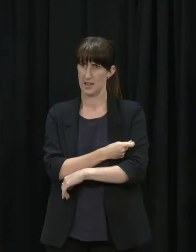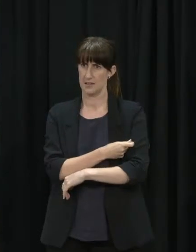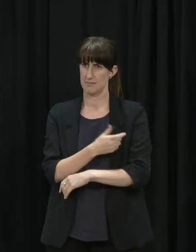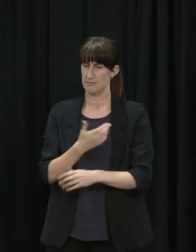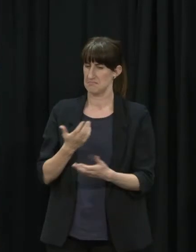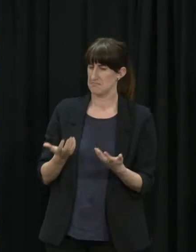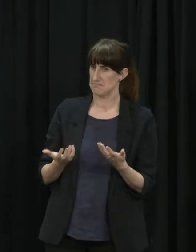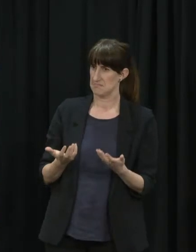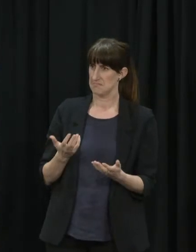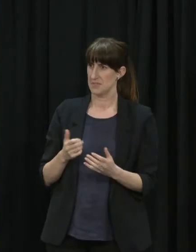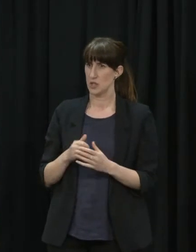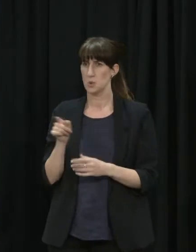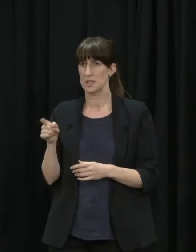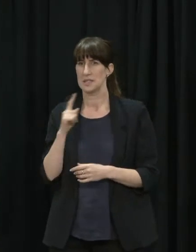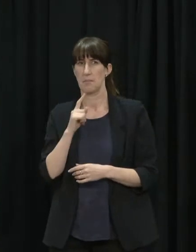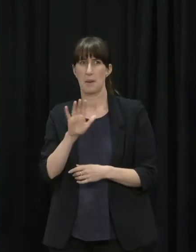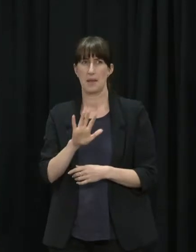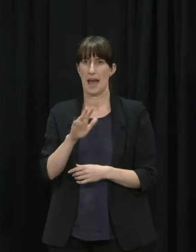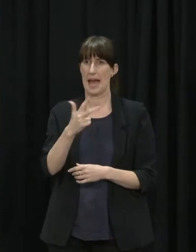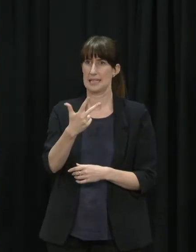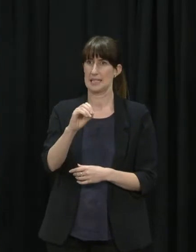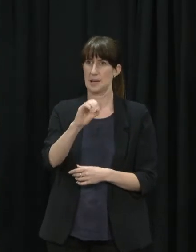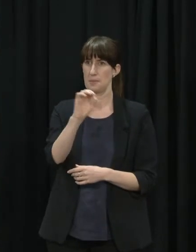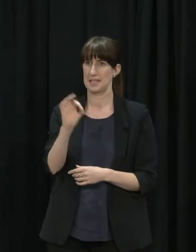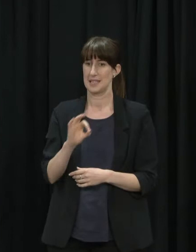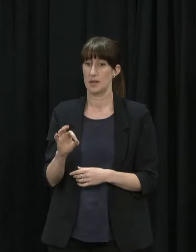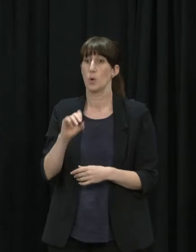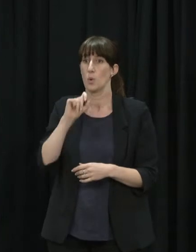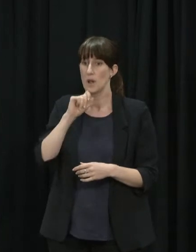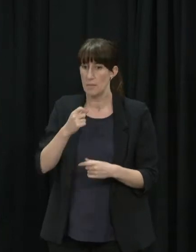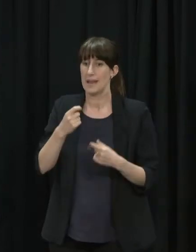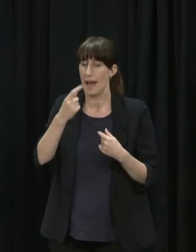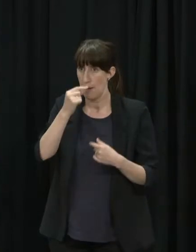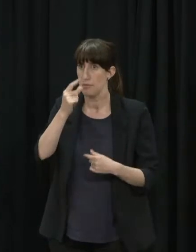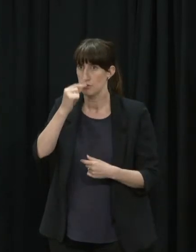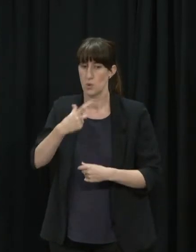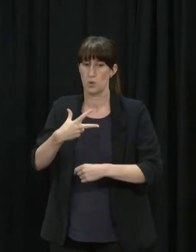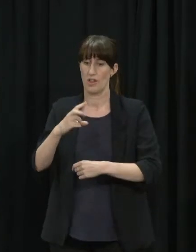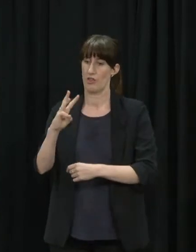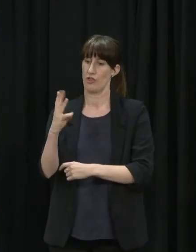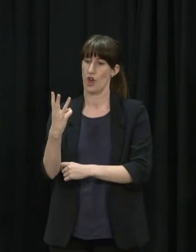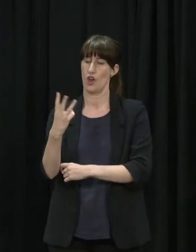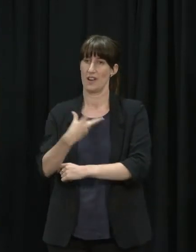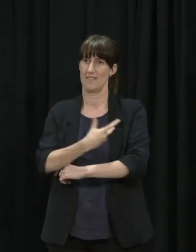e tika ana mo te whakanui me inaianei (kaore e rangona). Kei